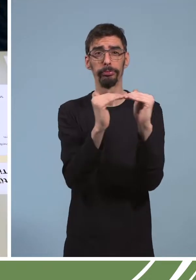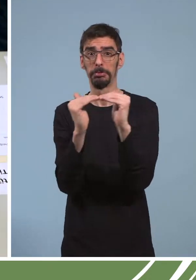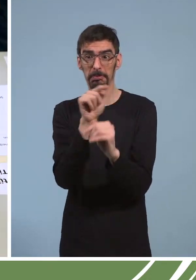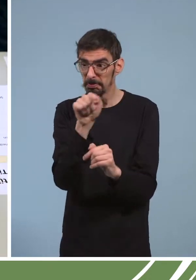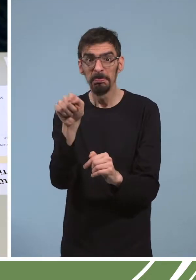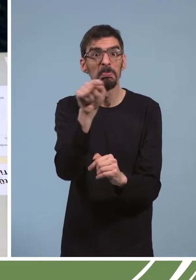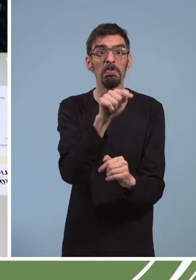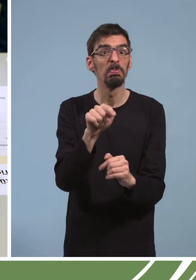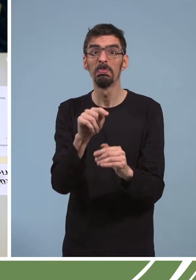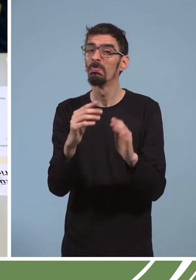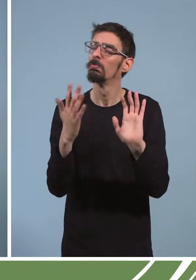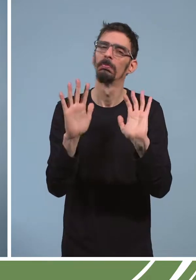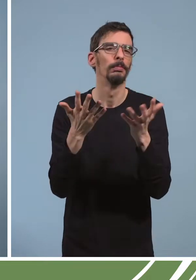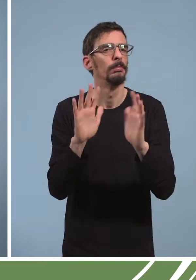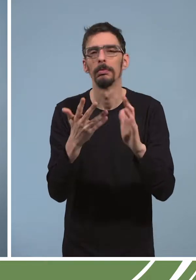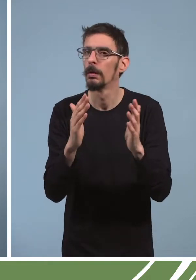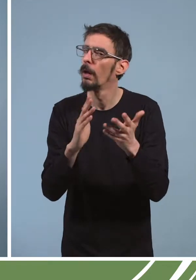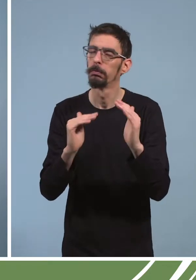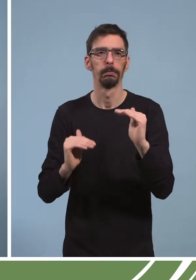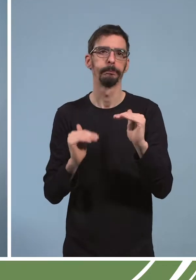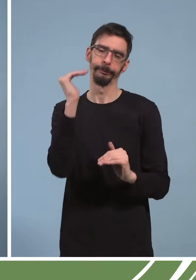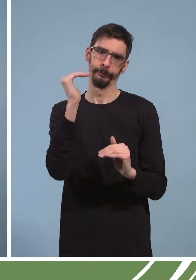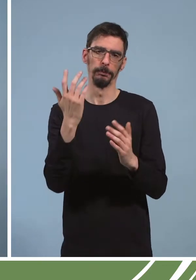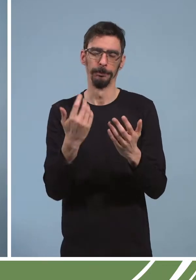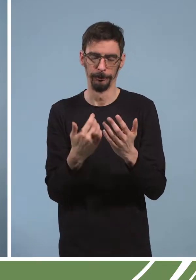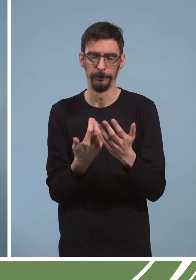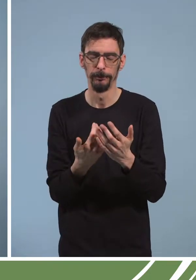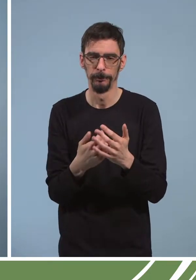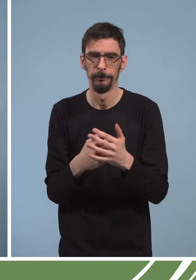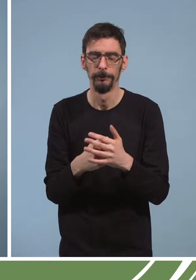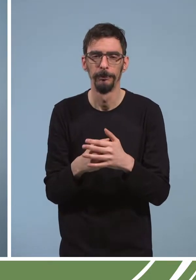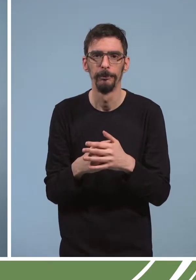wie ein Startkapital. Tische mit wenig Gütern bekommen auch wenig Geld.